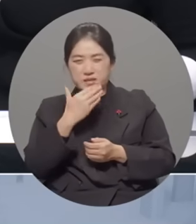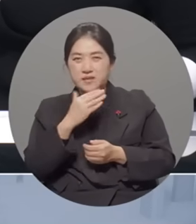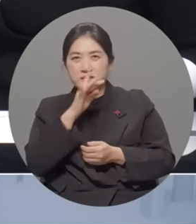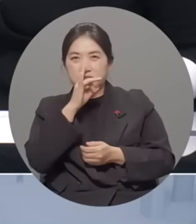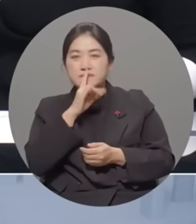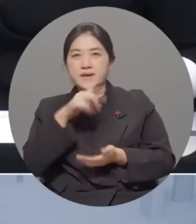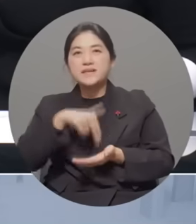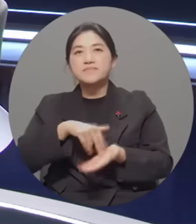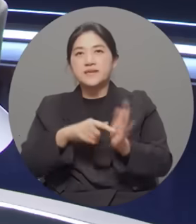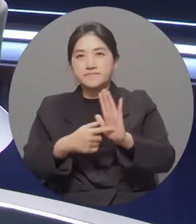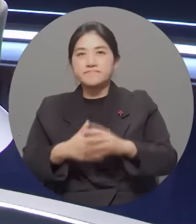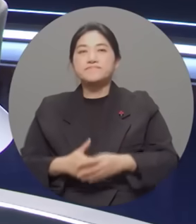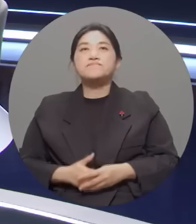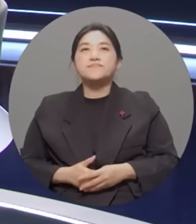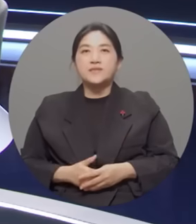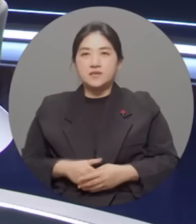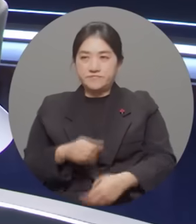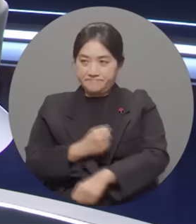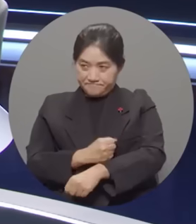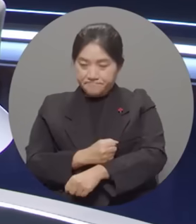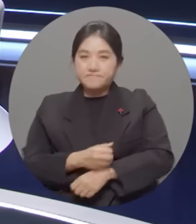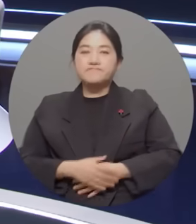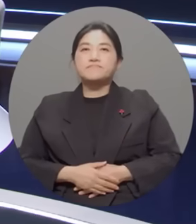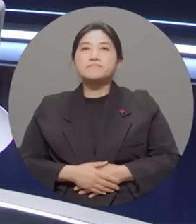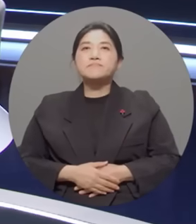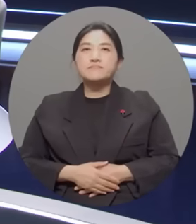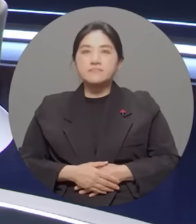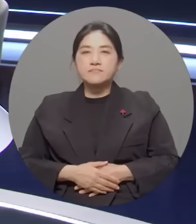이것도 극히 낮다, 일단 이렇게 보고 있다는 말씀드립니다. (앵커) 김민형 기자 잘 들었습니다.